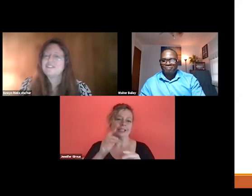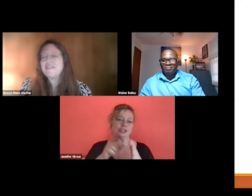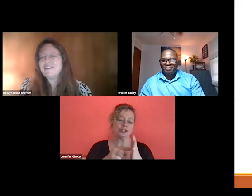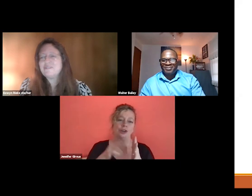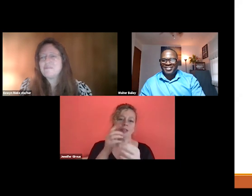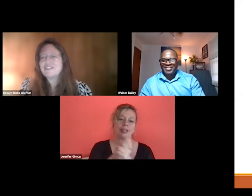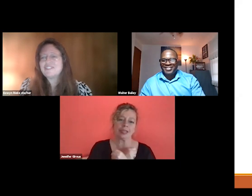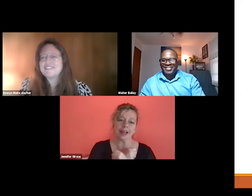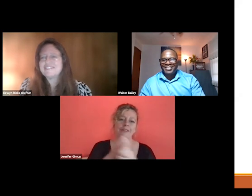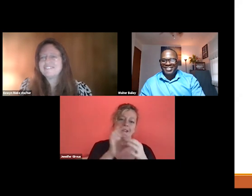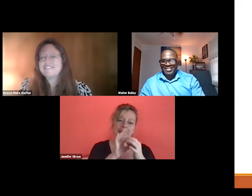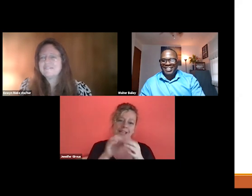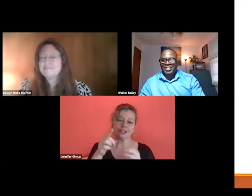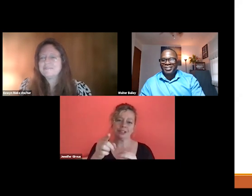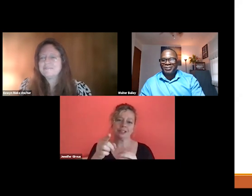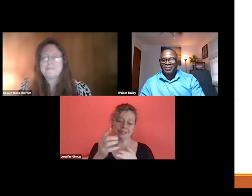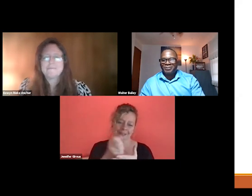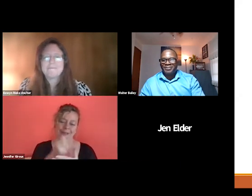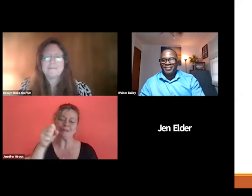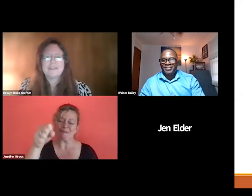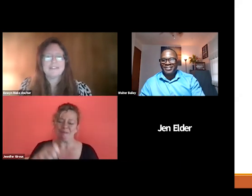Así que muchas gracias. Gracias.